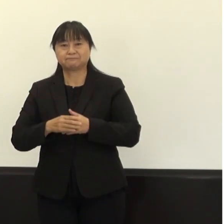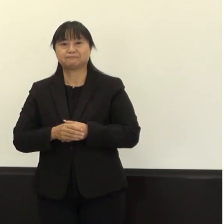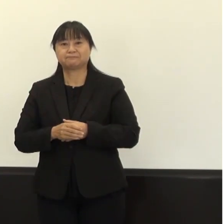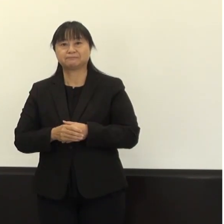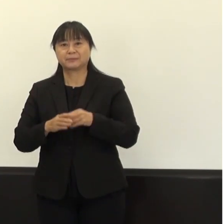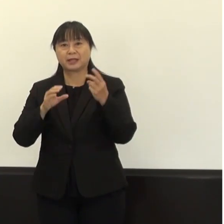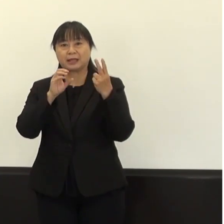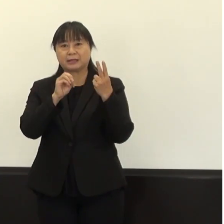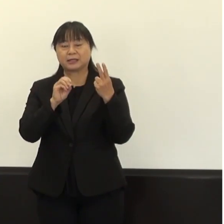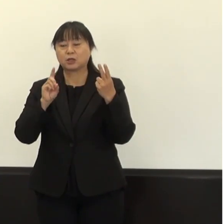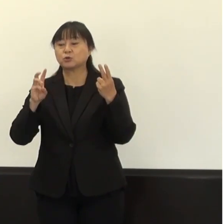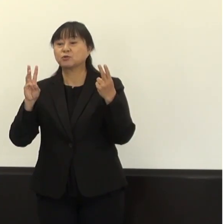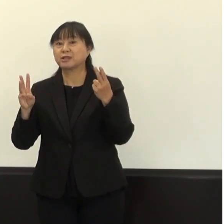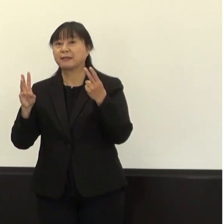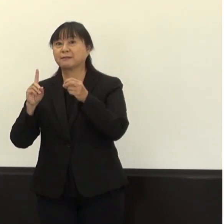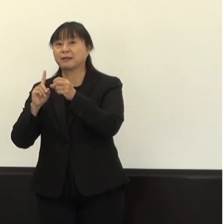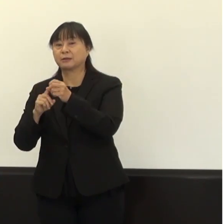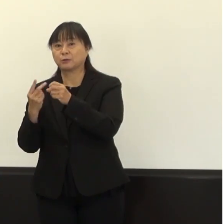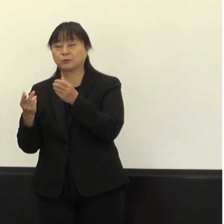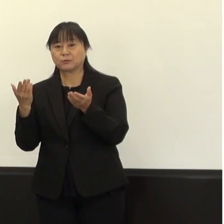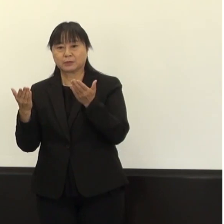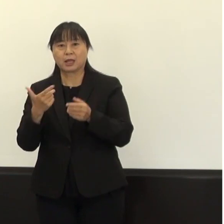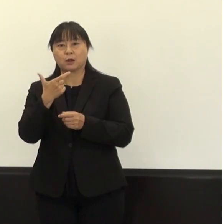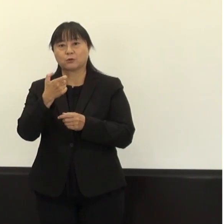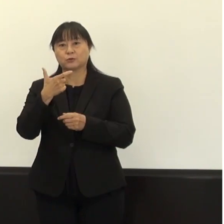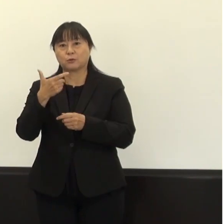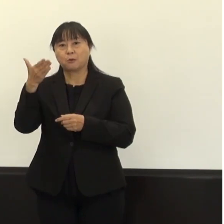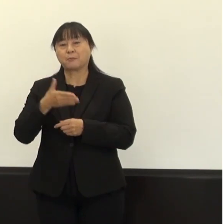２０１３年度比６６％と、